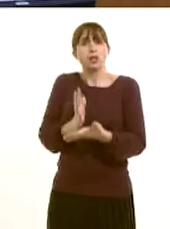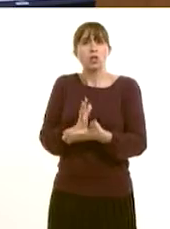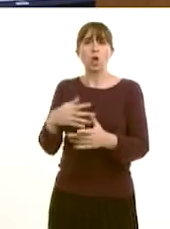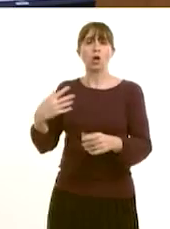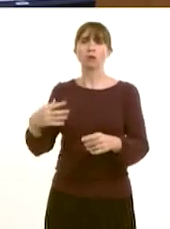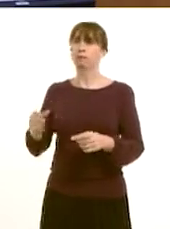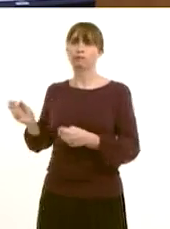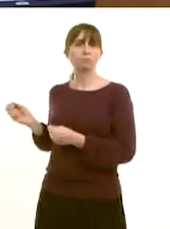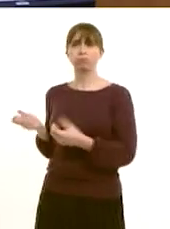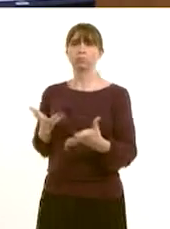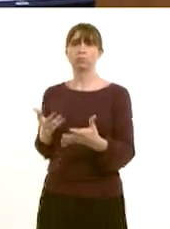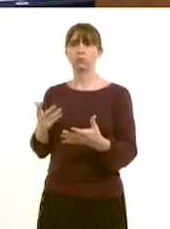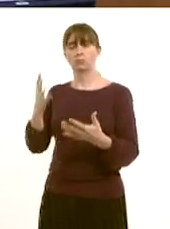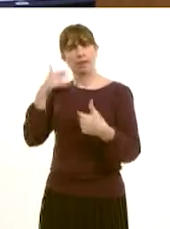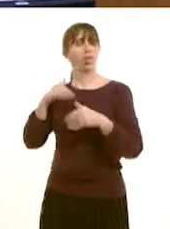nag efallai oedd yn wir oír blaen.